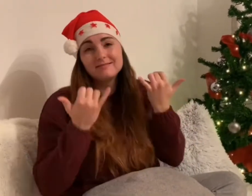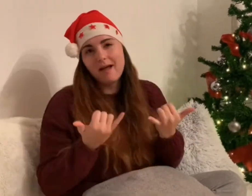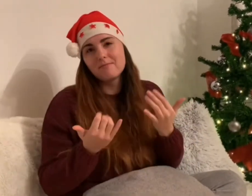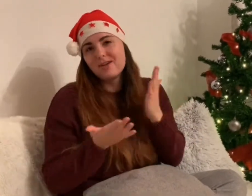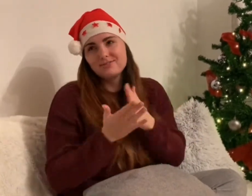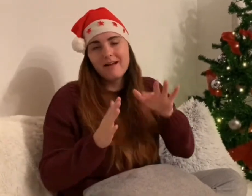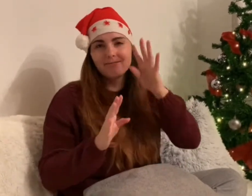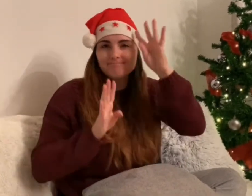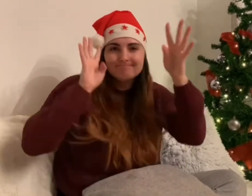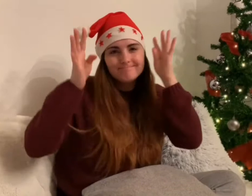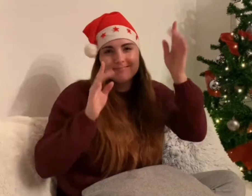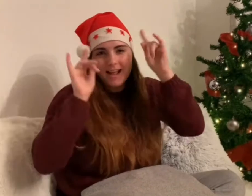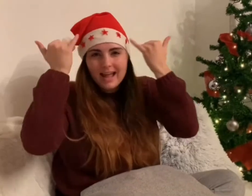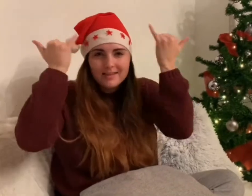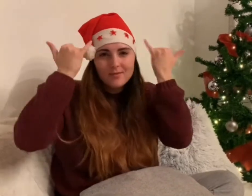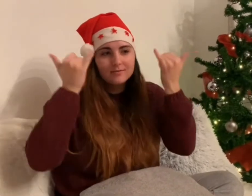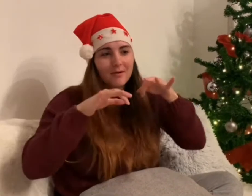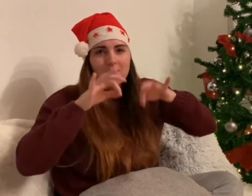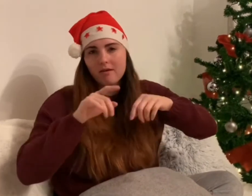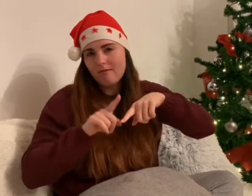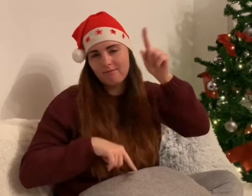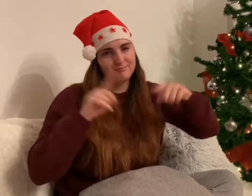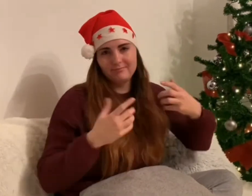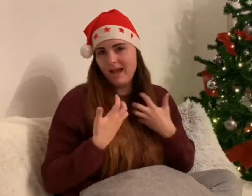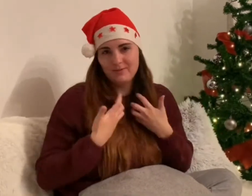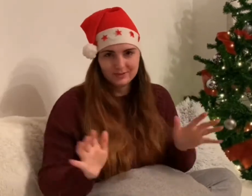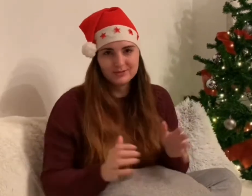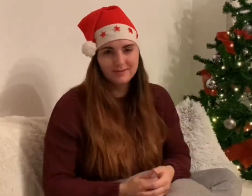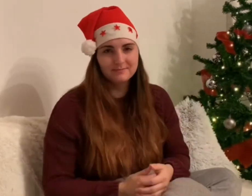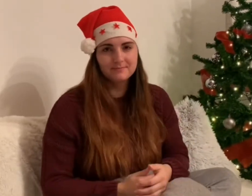Dandanes postajajo venčki vse bolj kreativni.